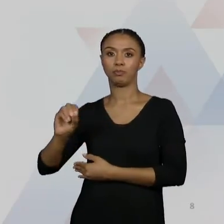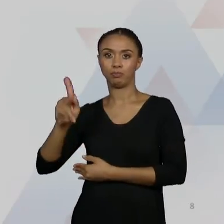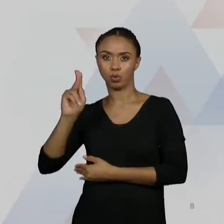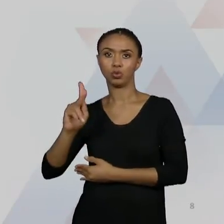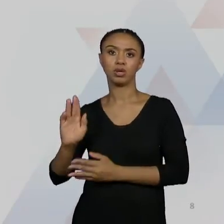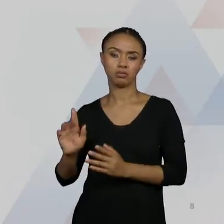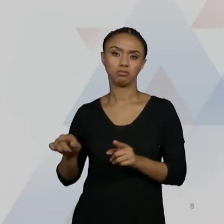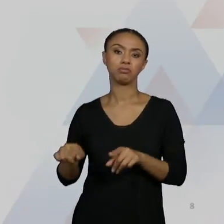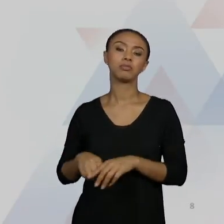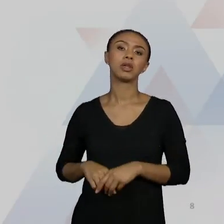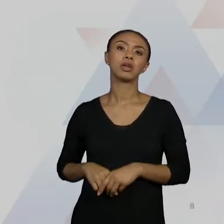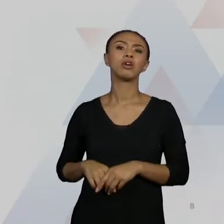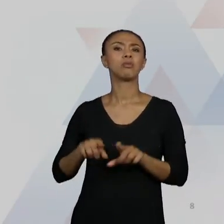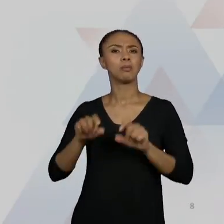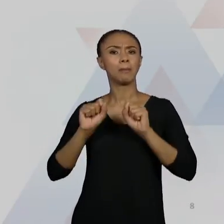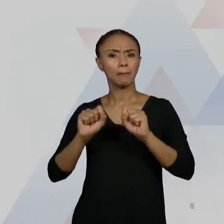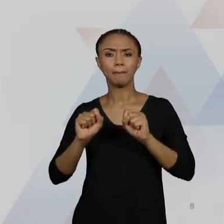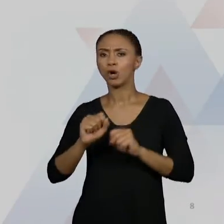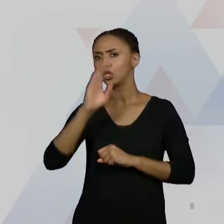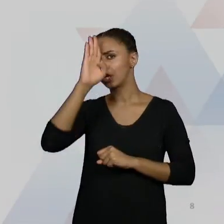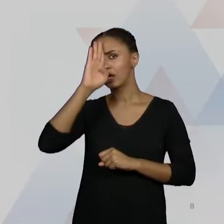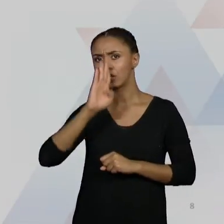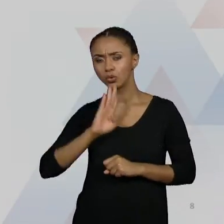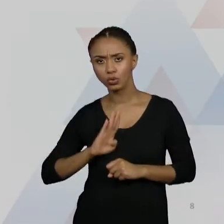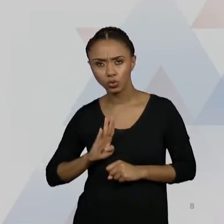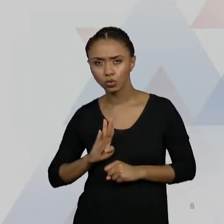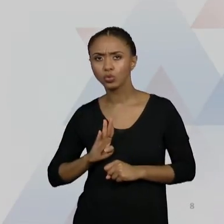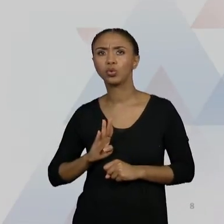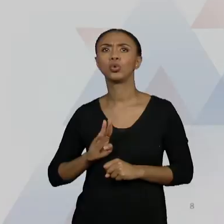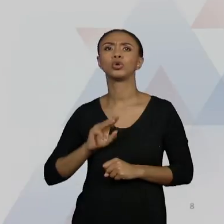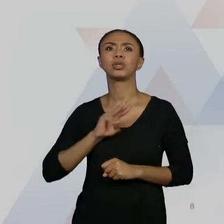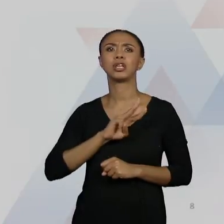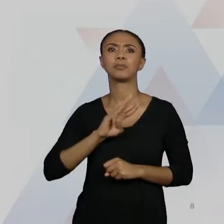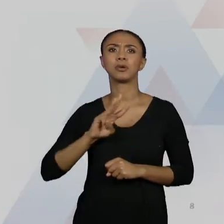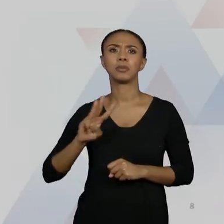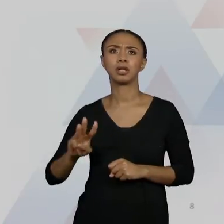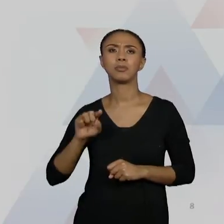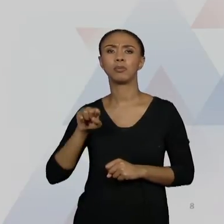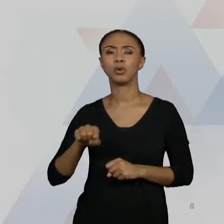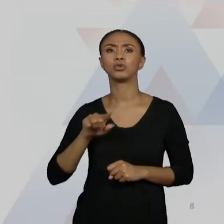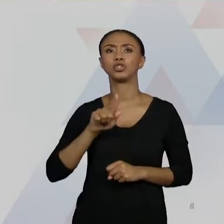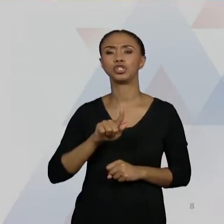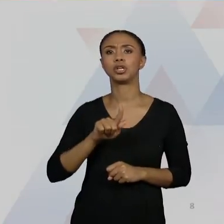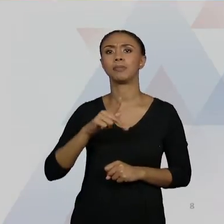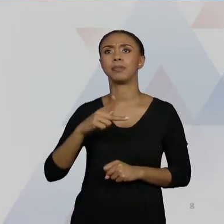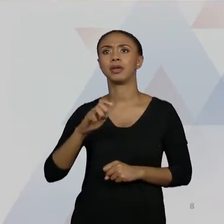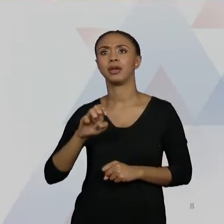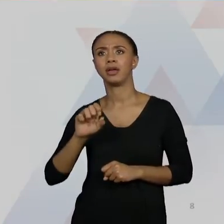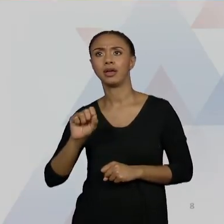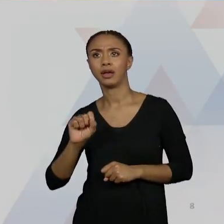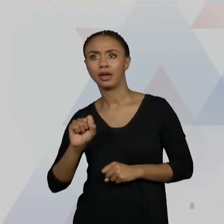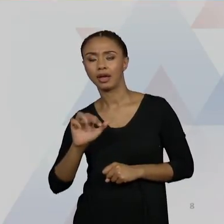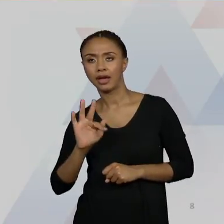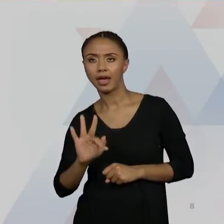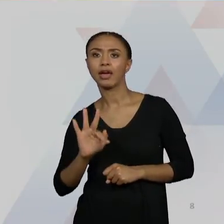GRATUITAMENTE NO SITE WWW.GPEF.FE.USP.BR, VOCÊS